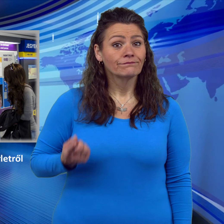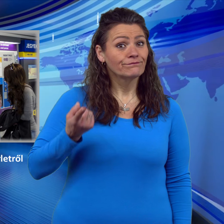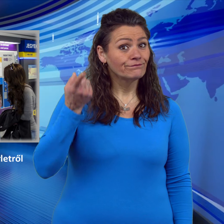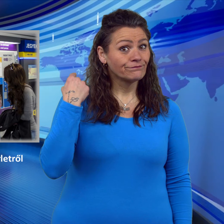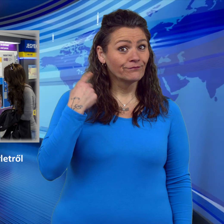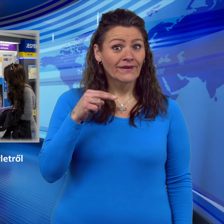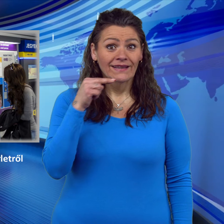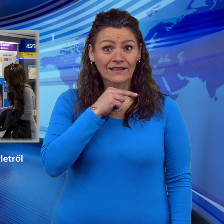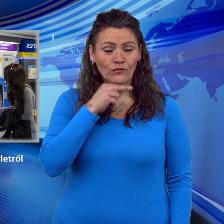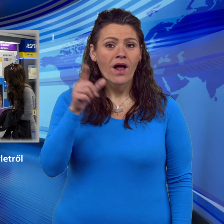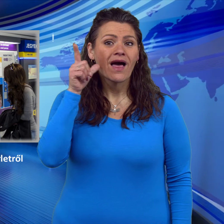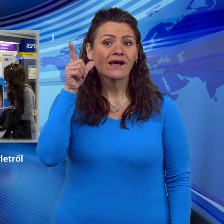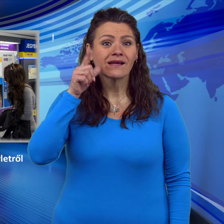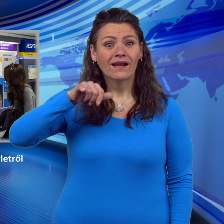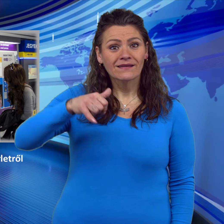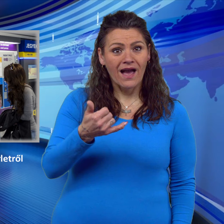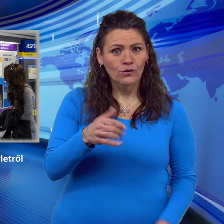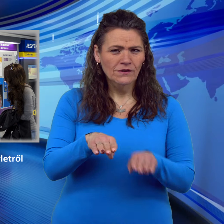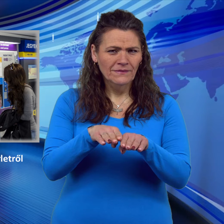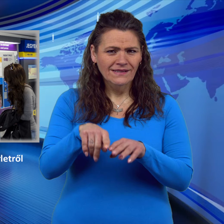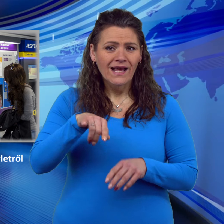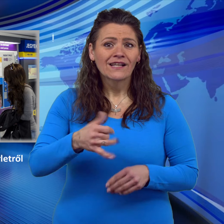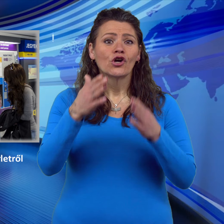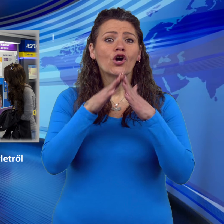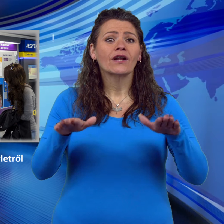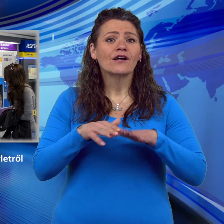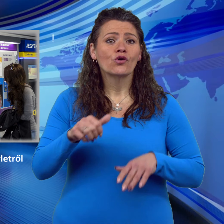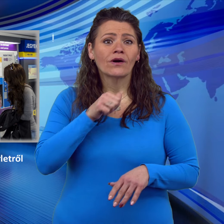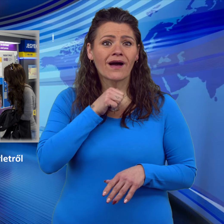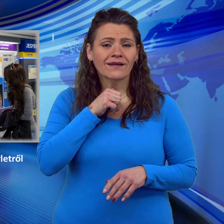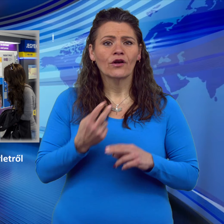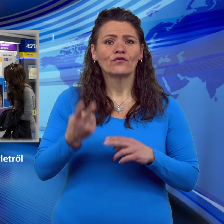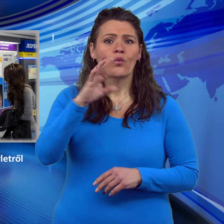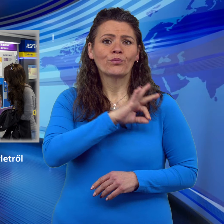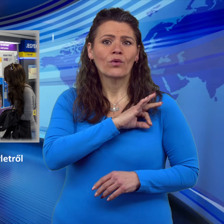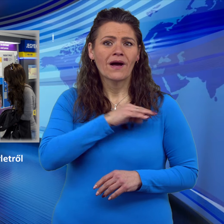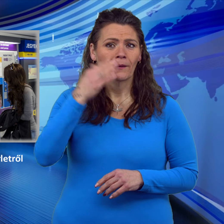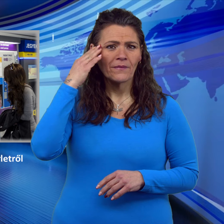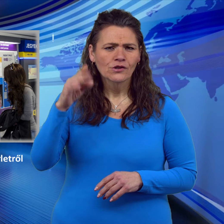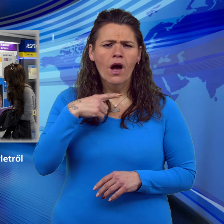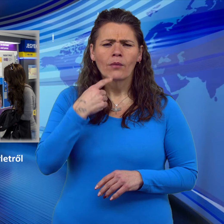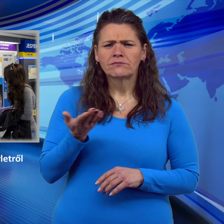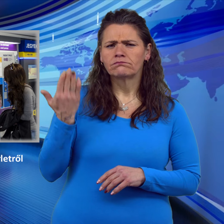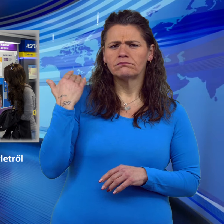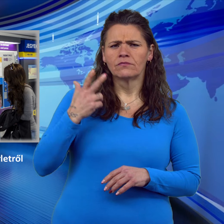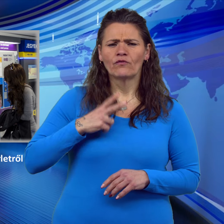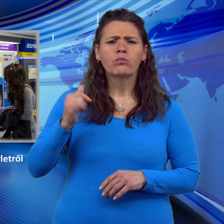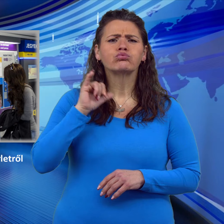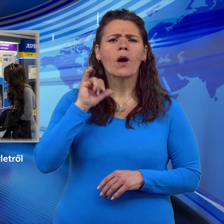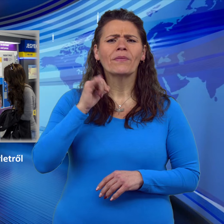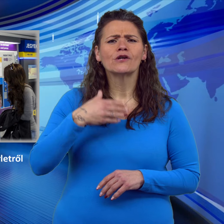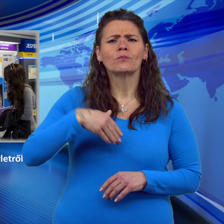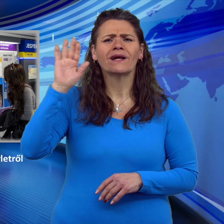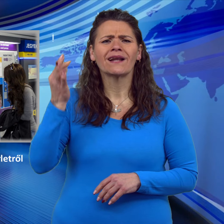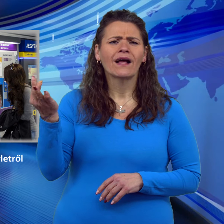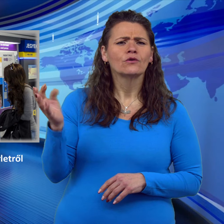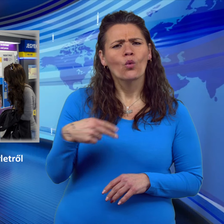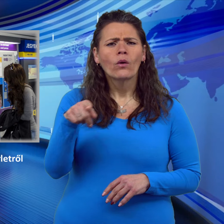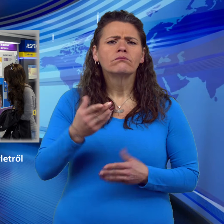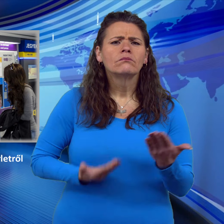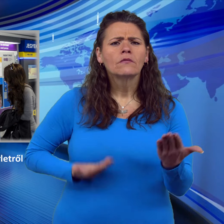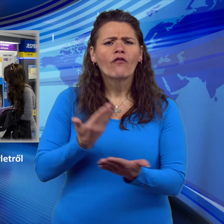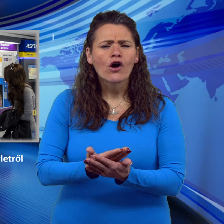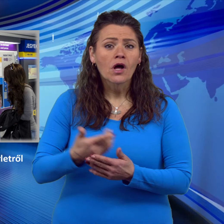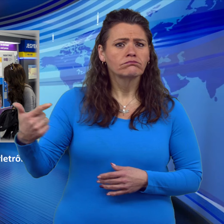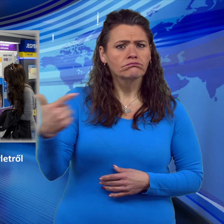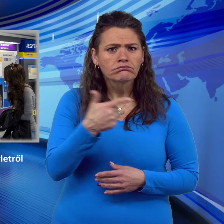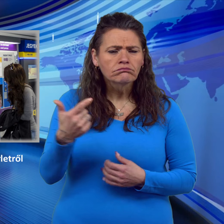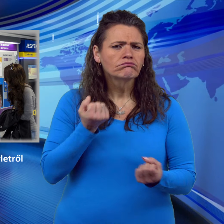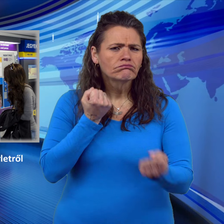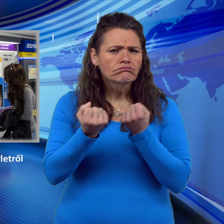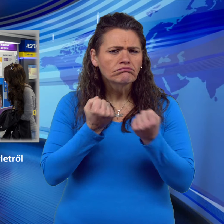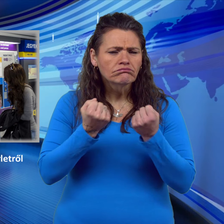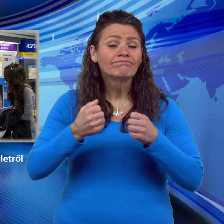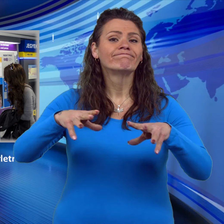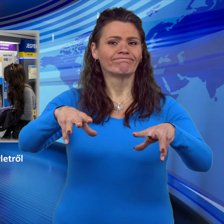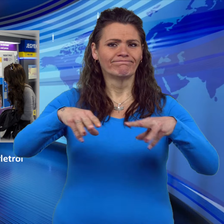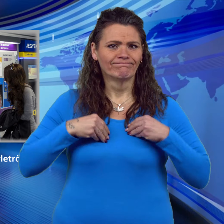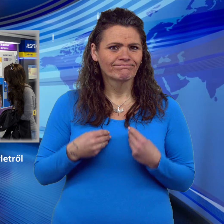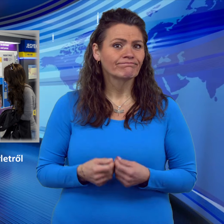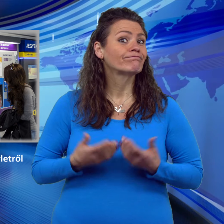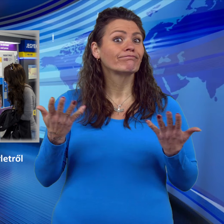Lázár János miniszter és Karácsony Gergely főpolgármester hétfőn megállapodott a Budapest-bérletről,